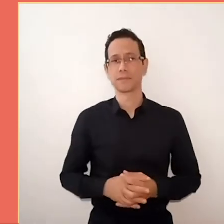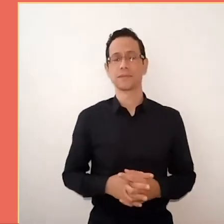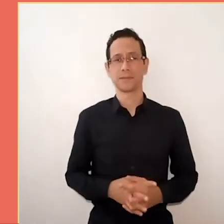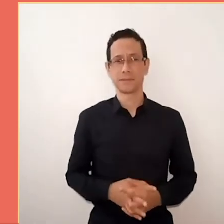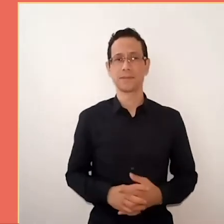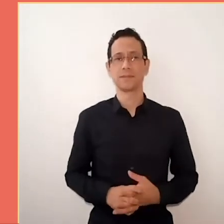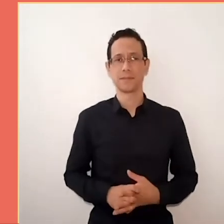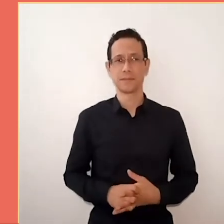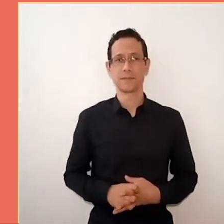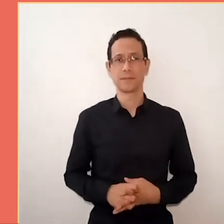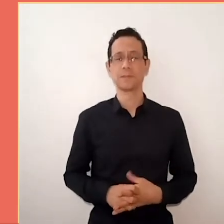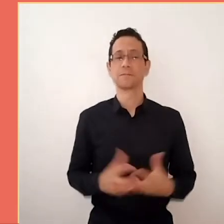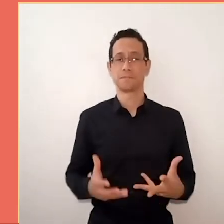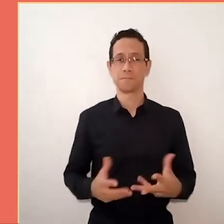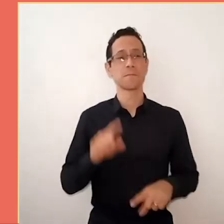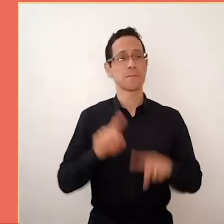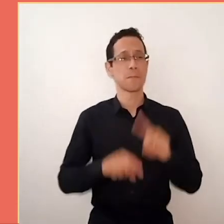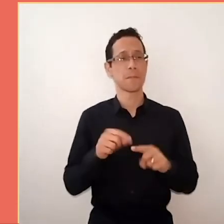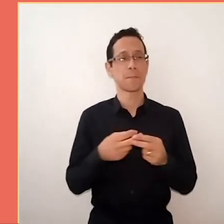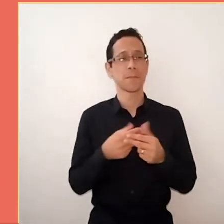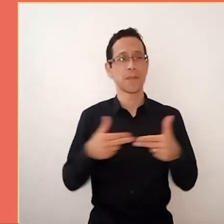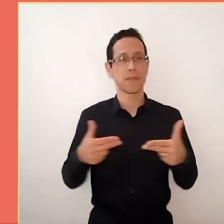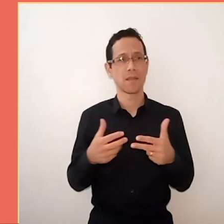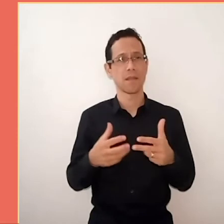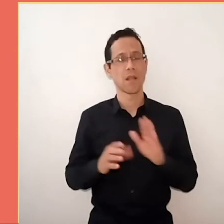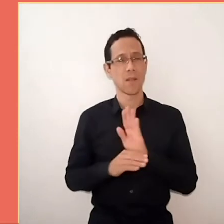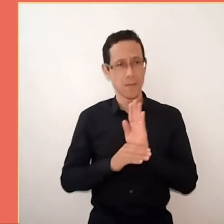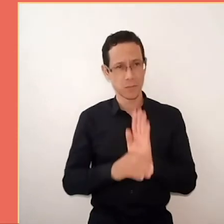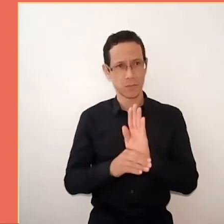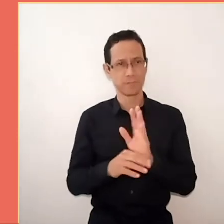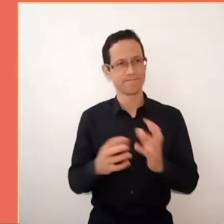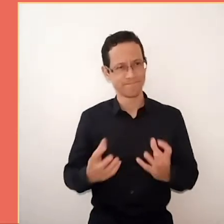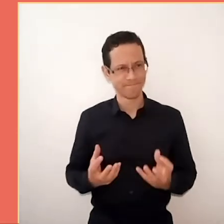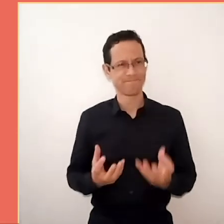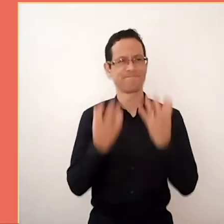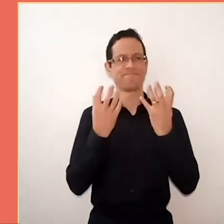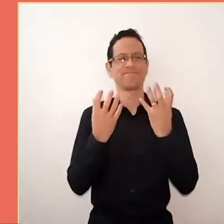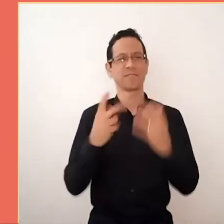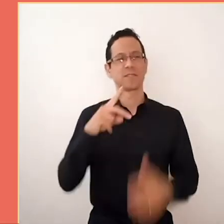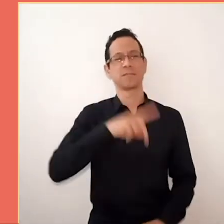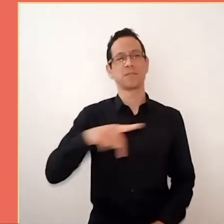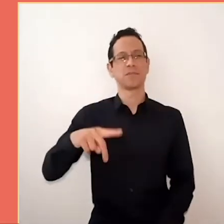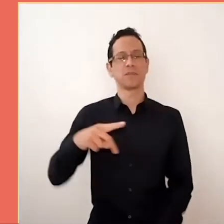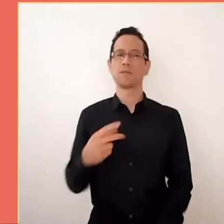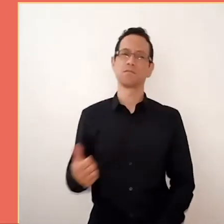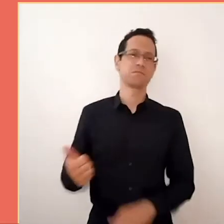Que isso é um material que também empodera esse sujeito como profissional. Ele entende: "Isso é algo que eu preciso me aprofundar,